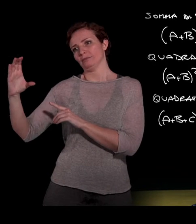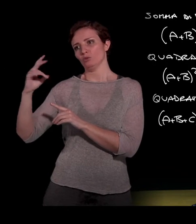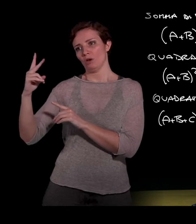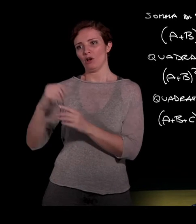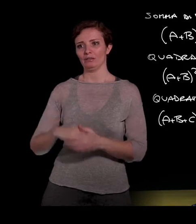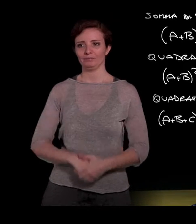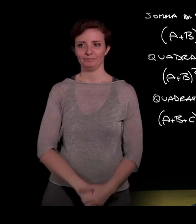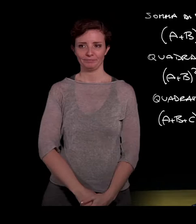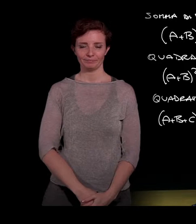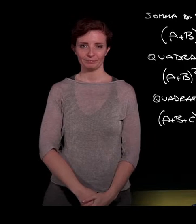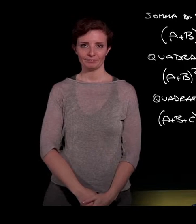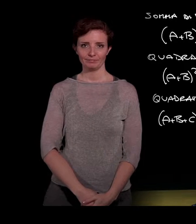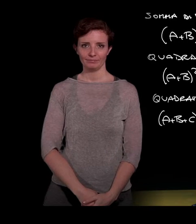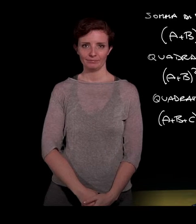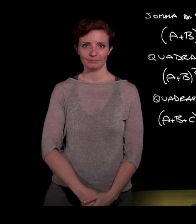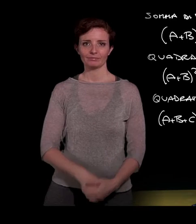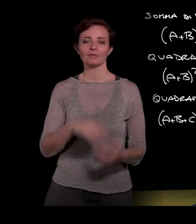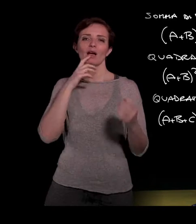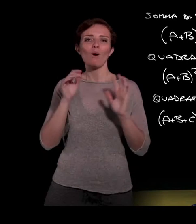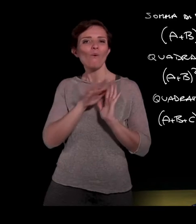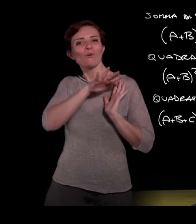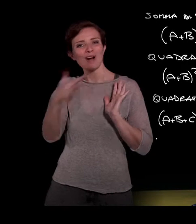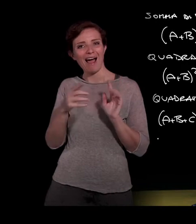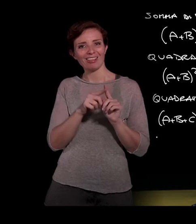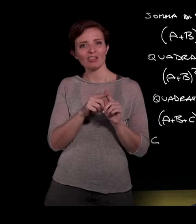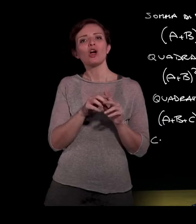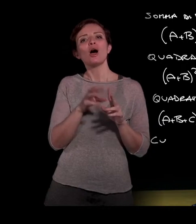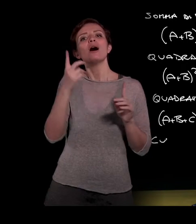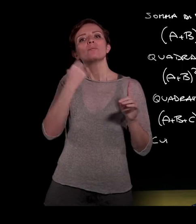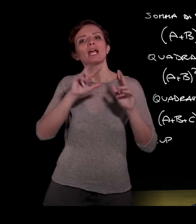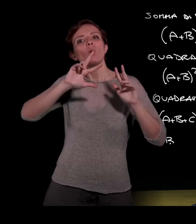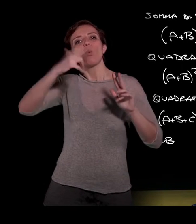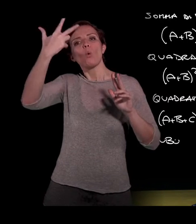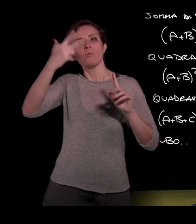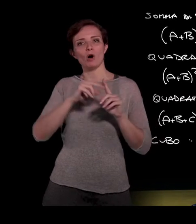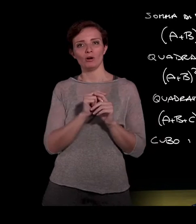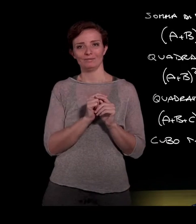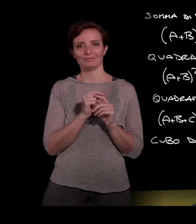Un altro prodotto notevole è quello che riguarda il cubo di un binomio.